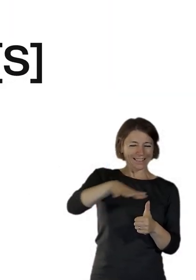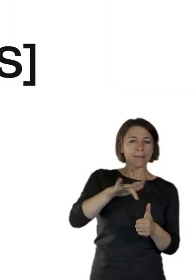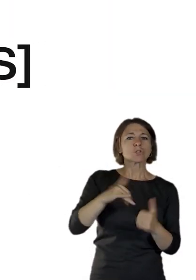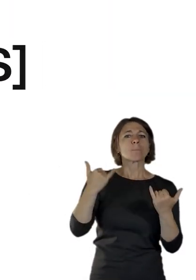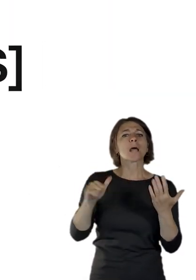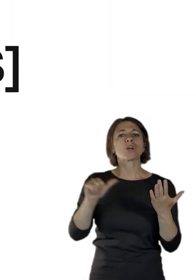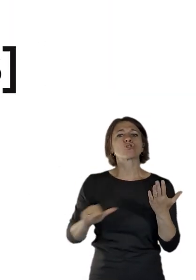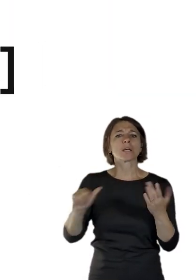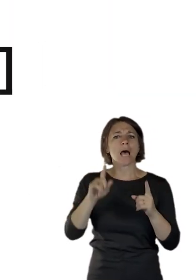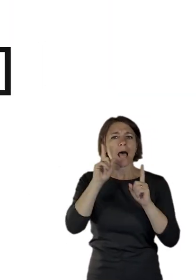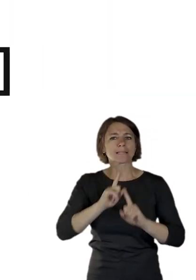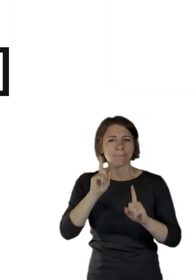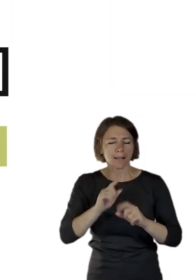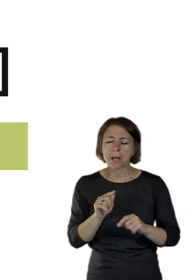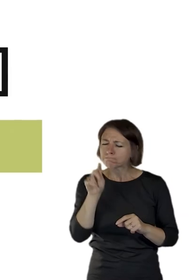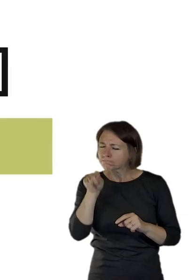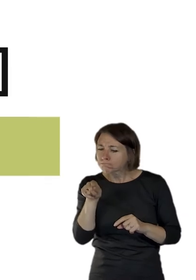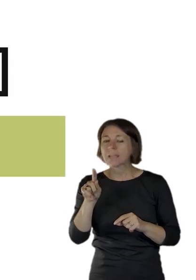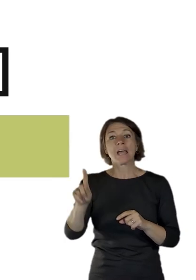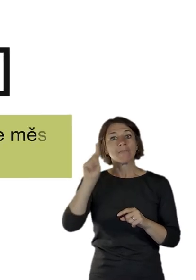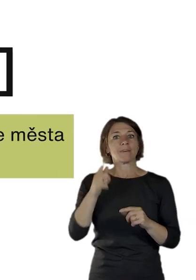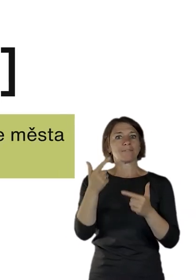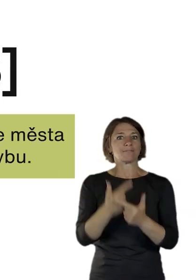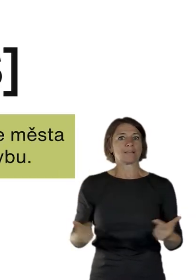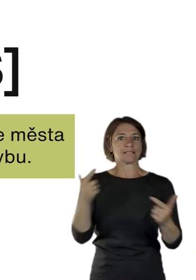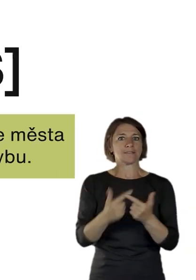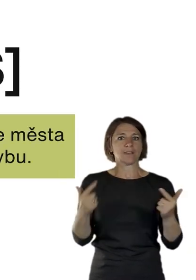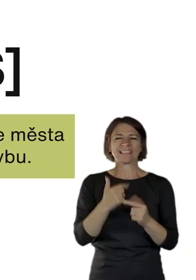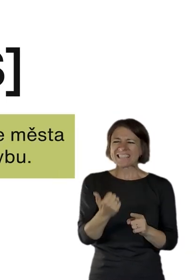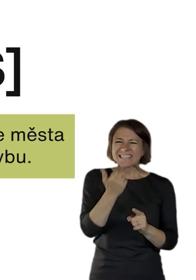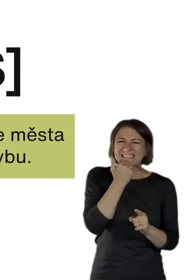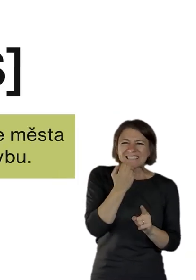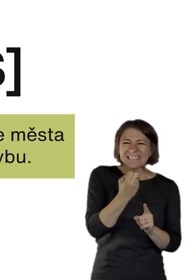První vlastností je zastavitelnost. Písmeno Z označuje, že Hanspaulka je na úrovni